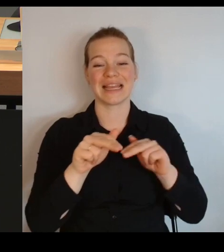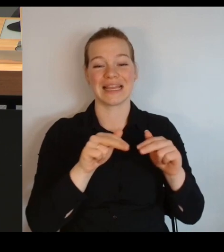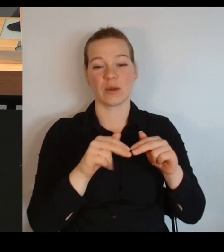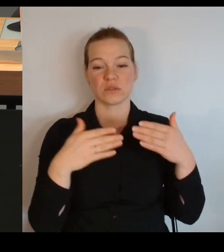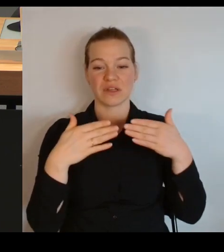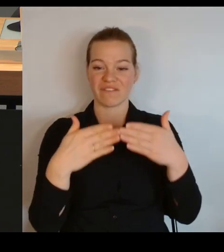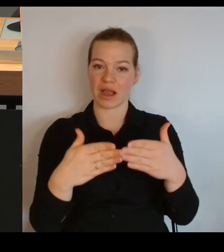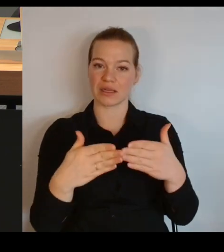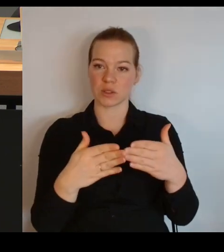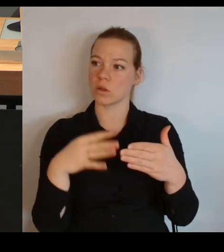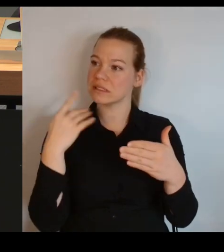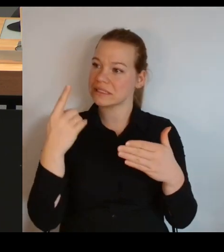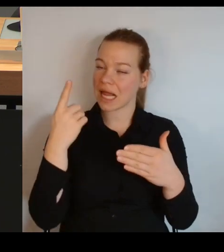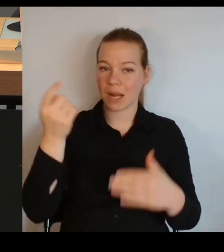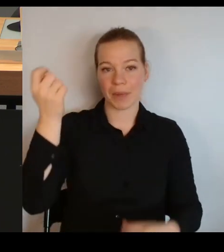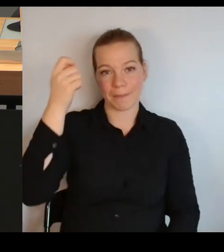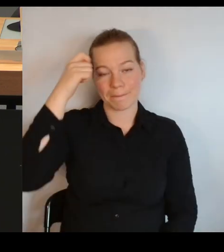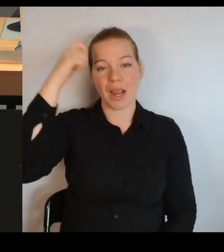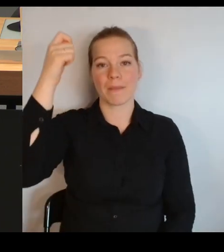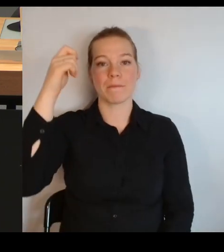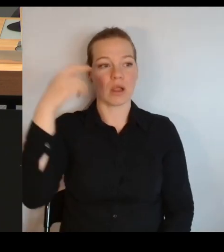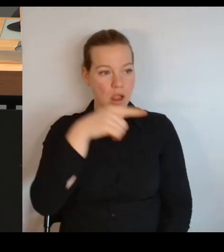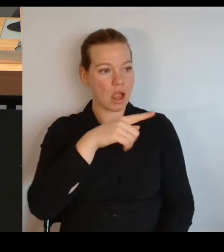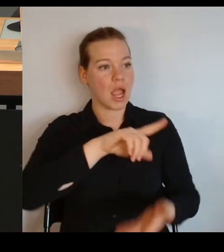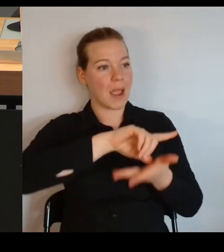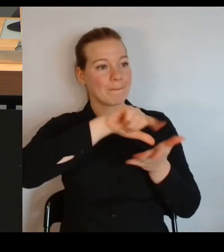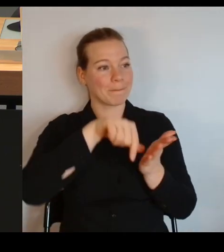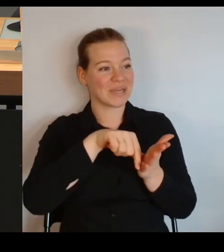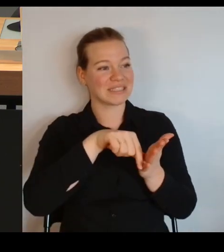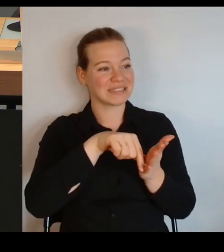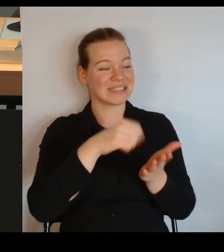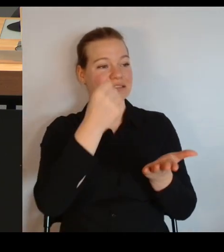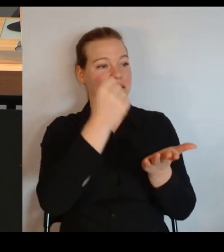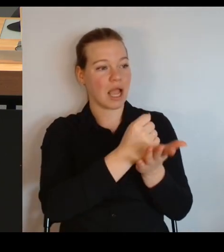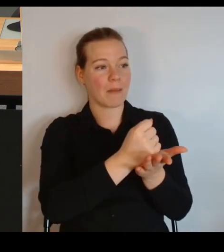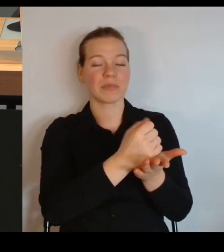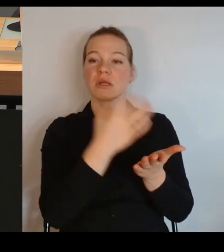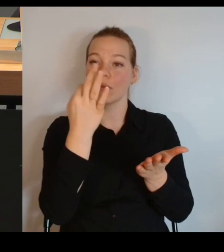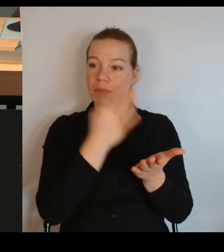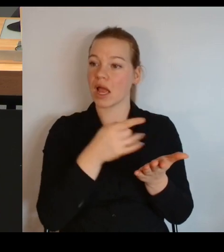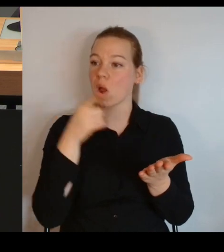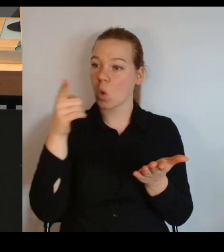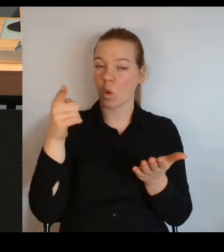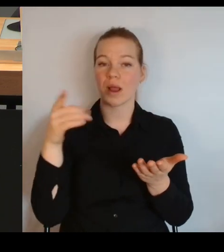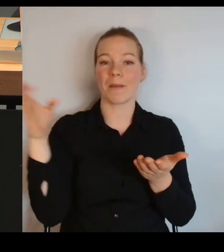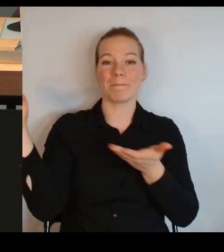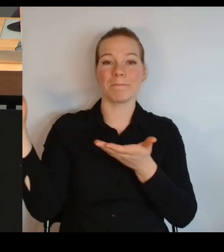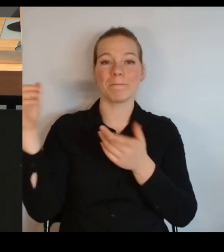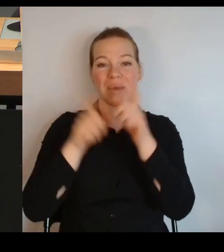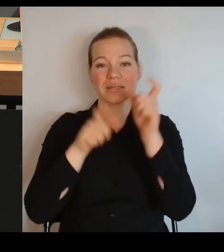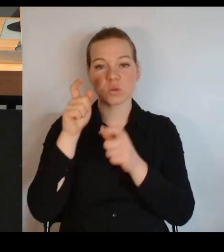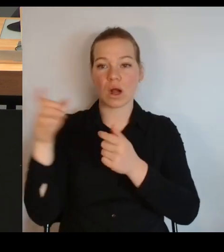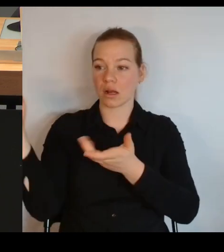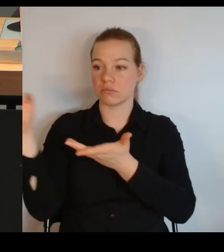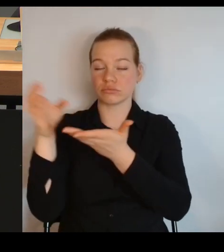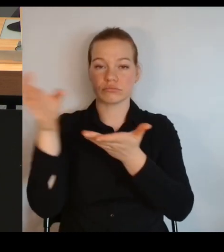Sozialämter endlich so auszustatten, dass die Menschen und ambulanten Pflegebetriebe in dieser Stadt wieder den Nimbus des Bettlers